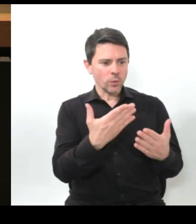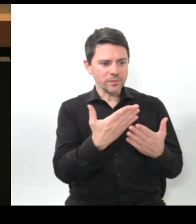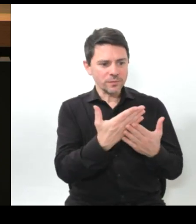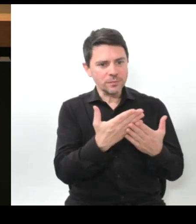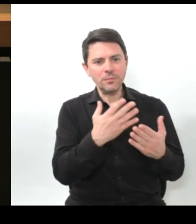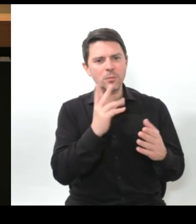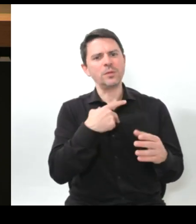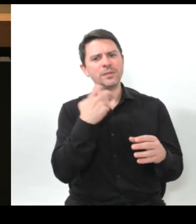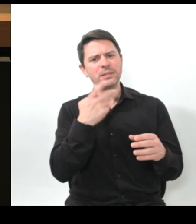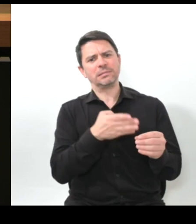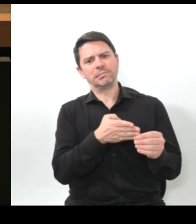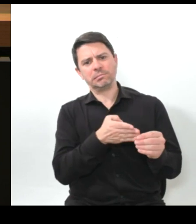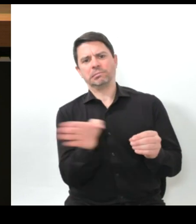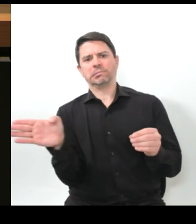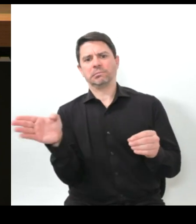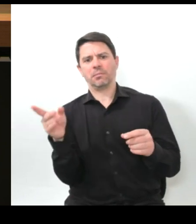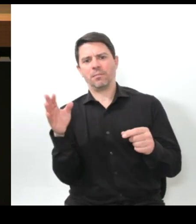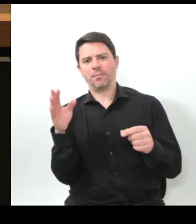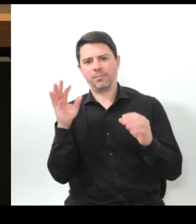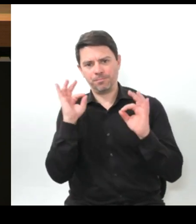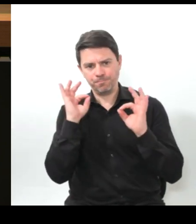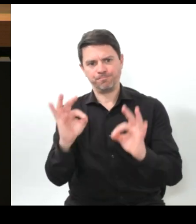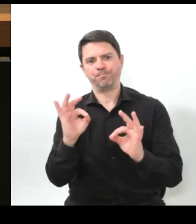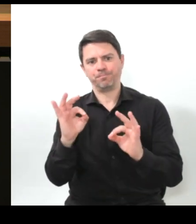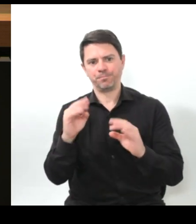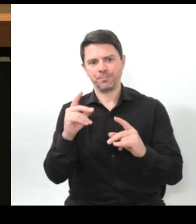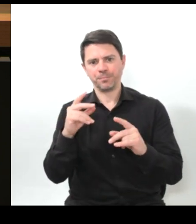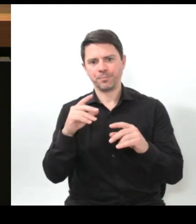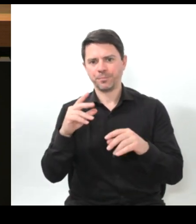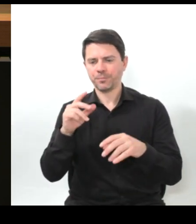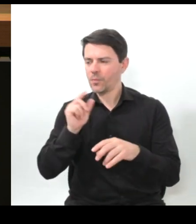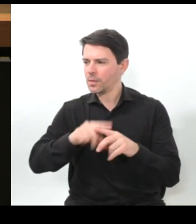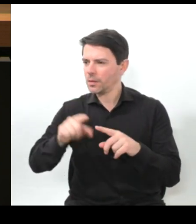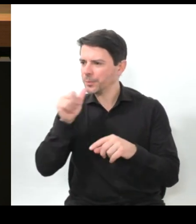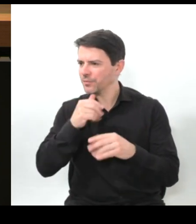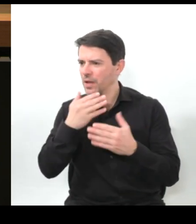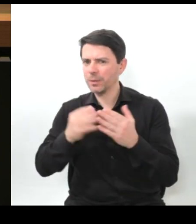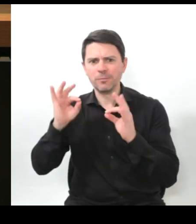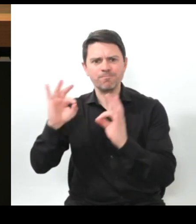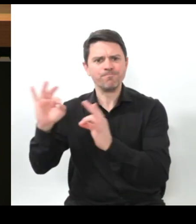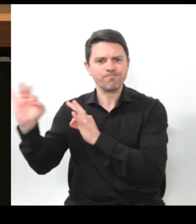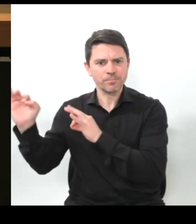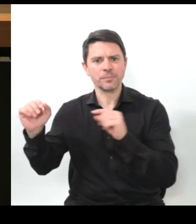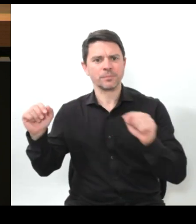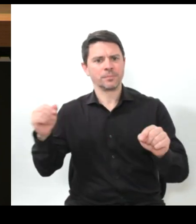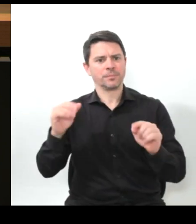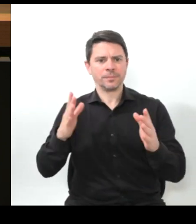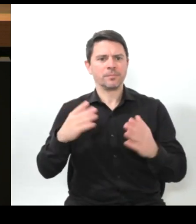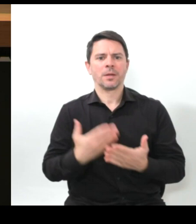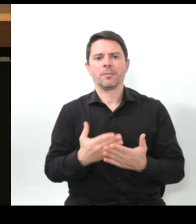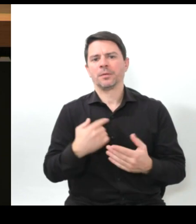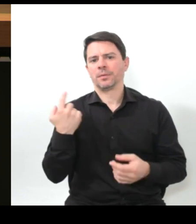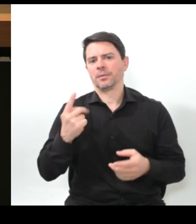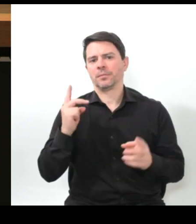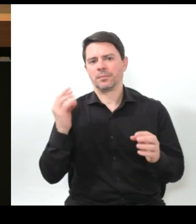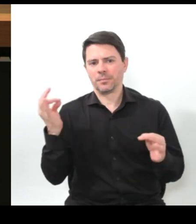Und natürlich müssen auch die Arbeitsbedingungen in den Gesundheitsberufen weiter verbessert werden. Es müssen mehr Möglichkeiten der Entlastung für